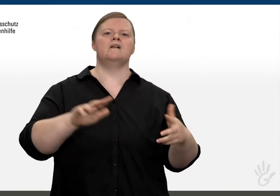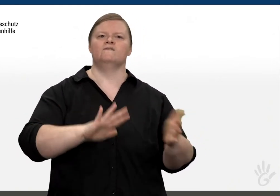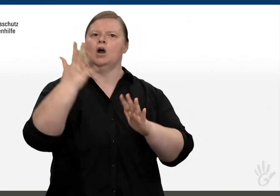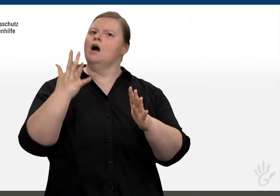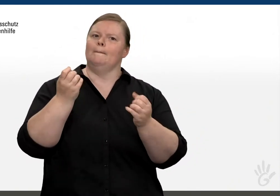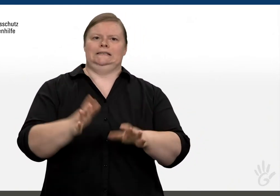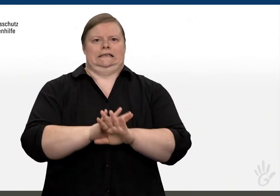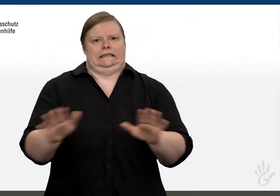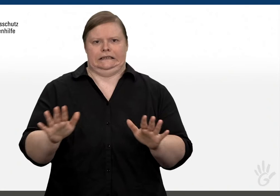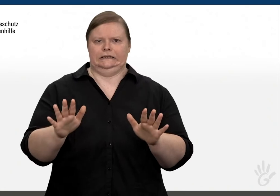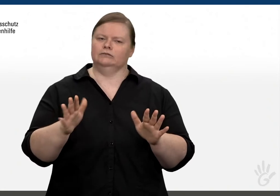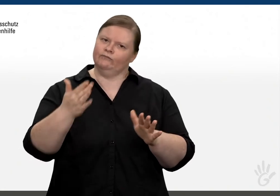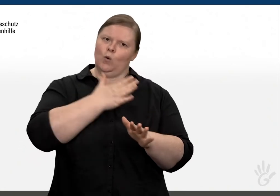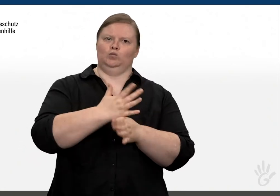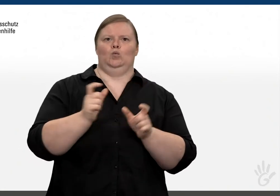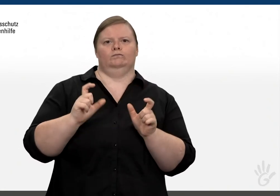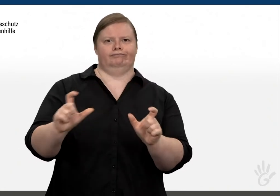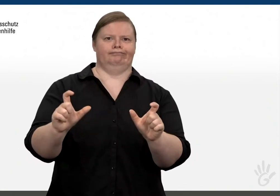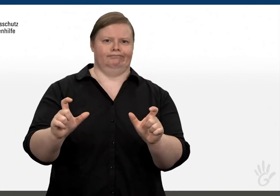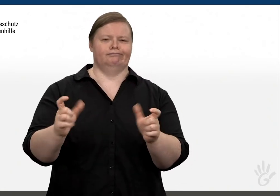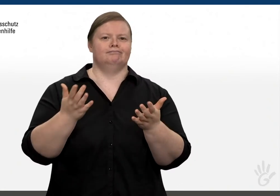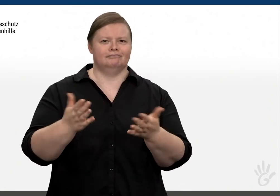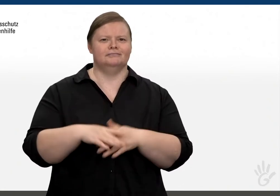damit Feuer gar nicht erst ausbrechen können.